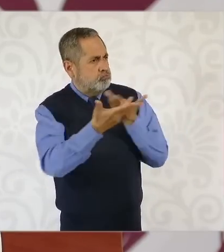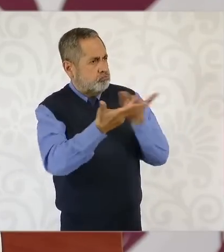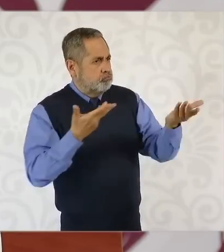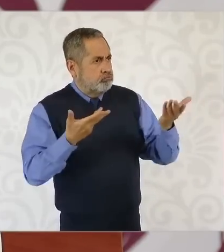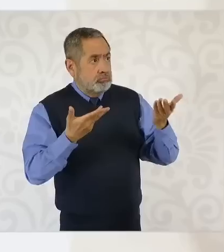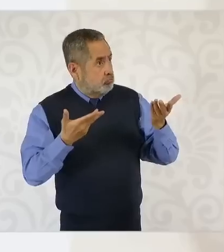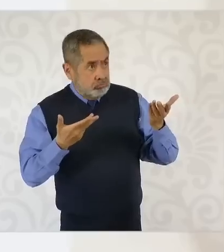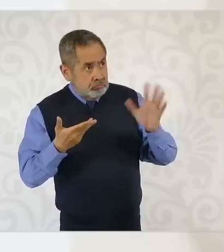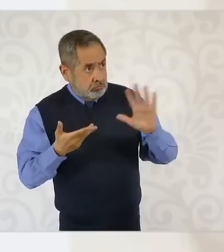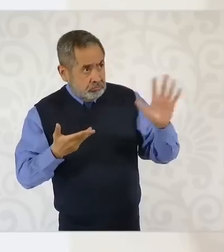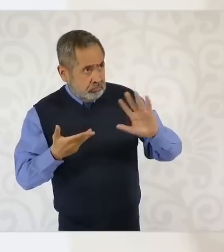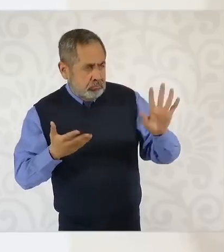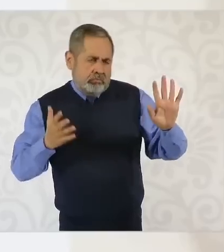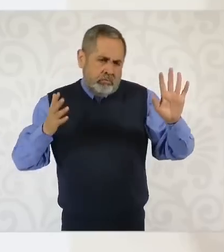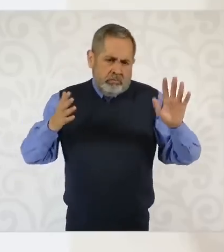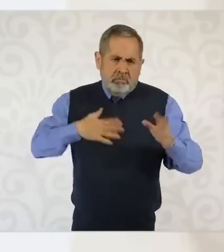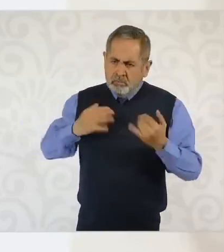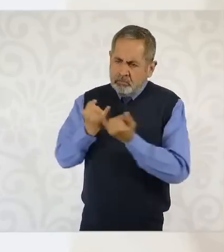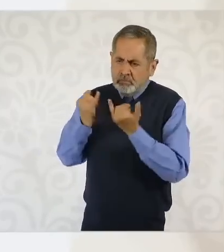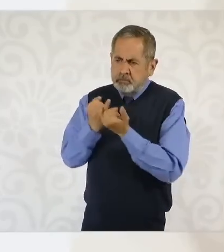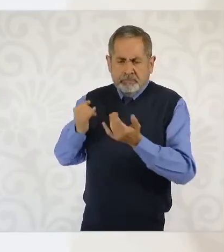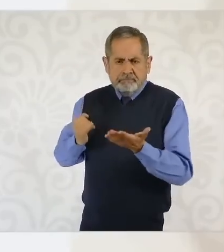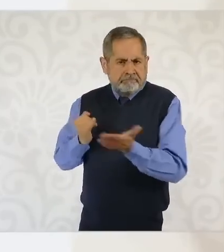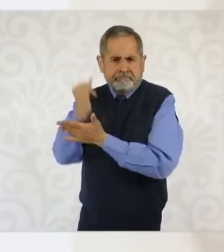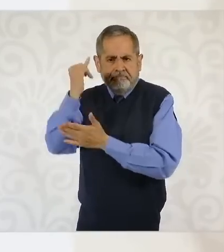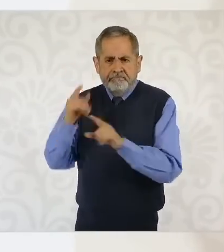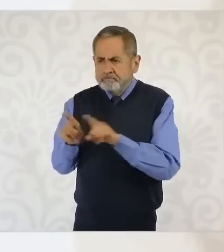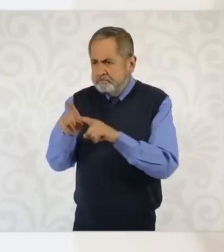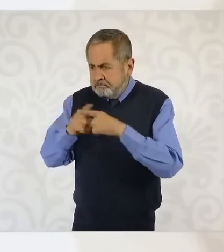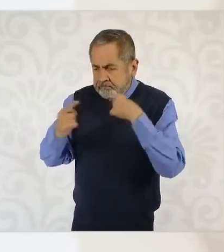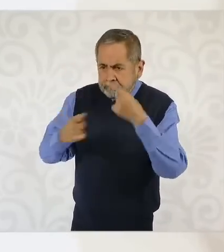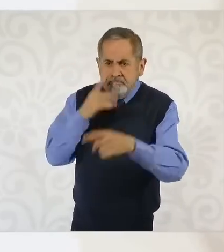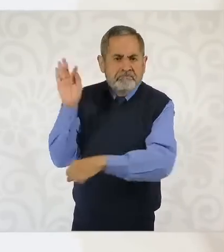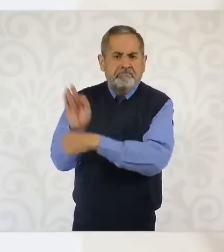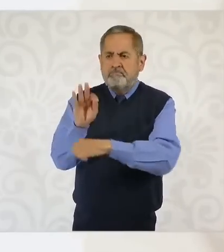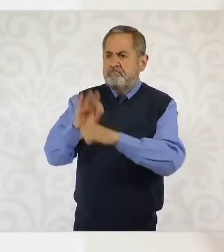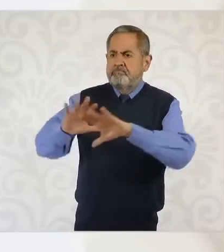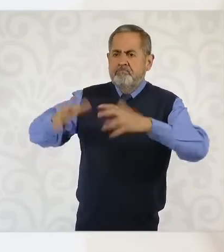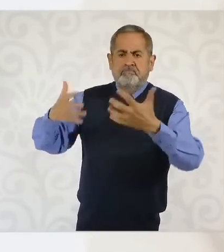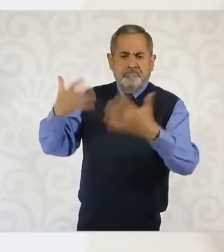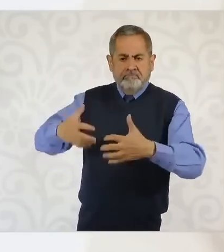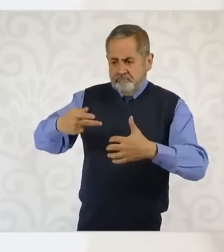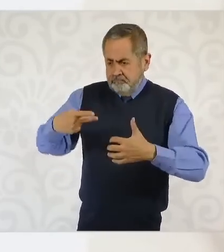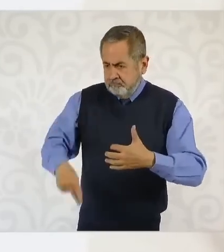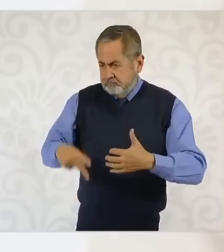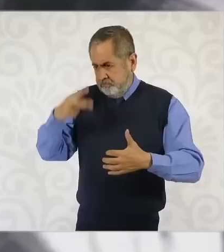nuestras propias decisiones para proteger a las Industrias nacionales y extranjeras que están en